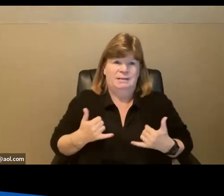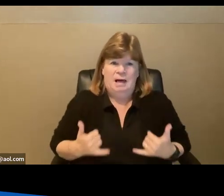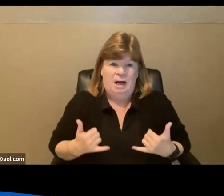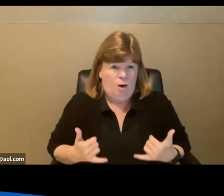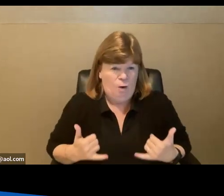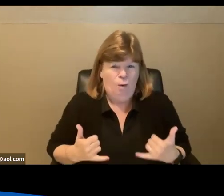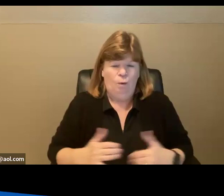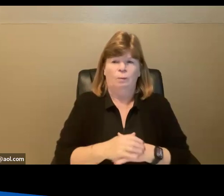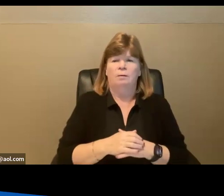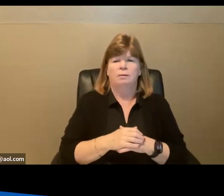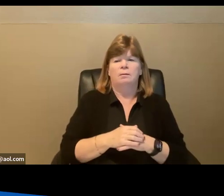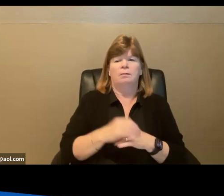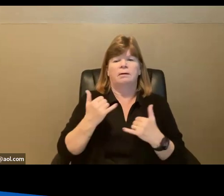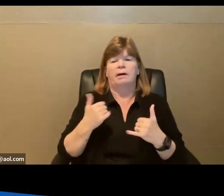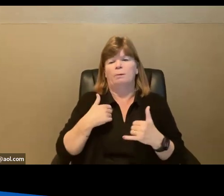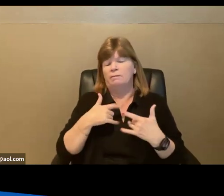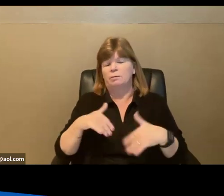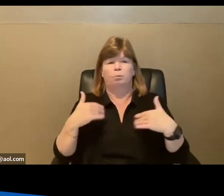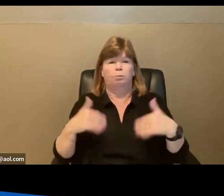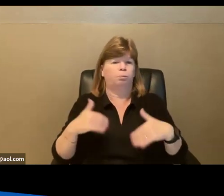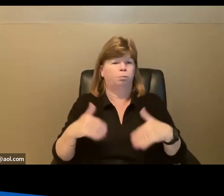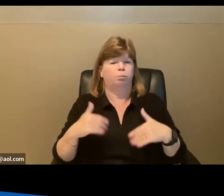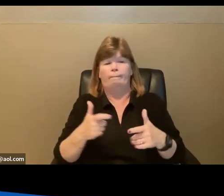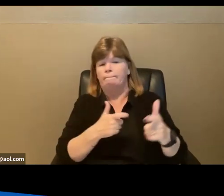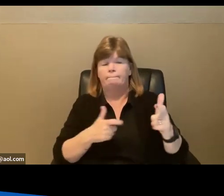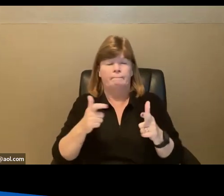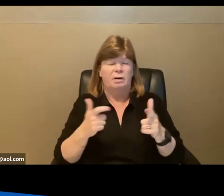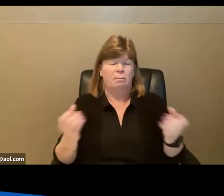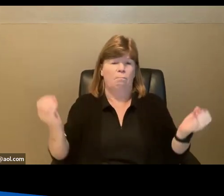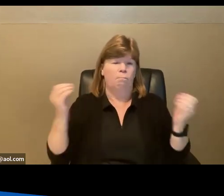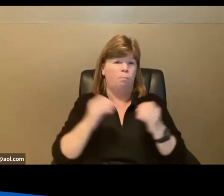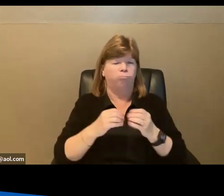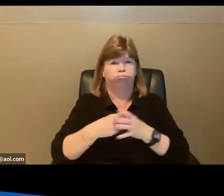Ahora hemos tenido este auge de información y nuevos dispositivos que